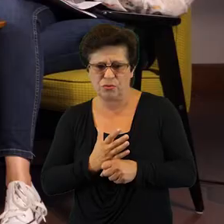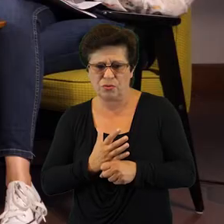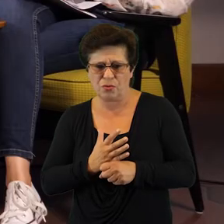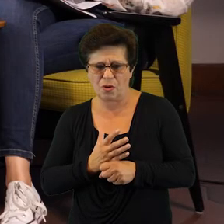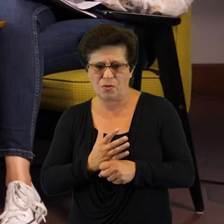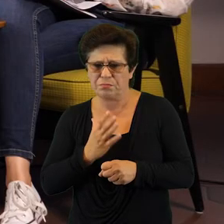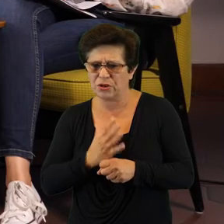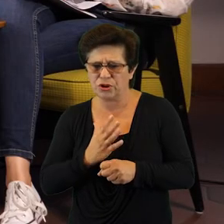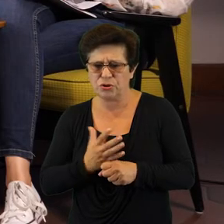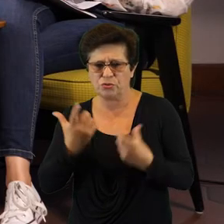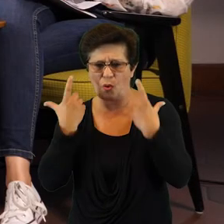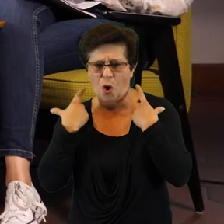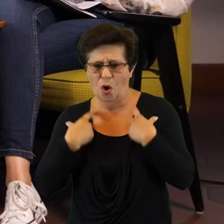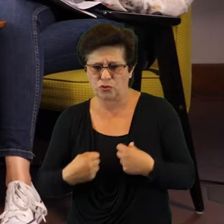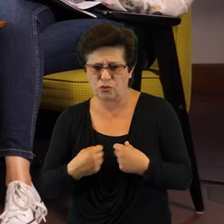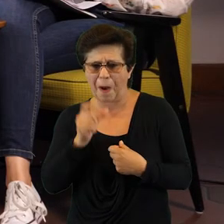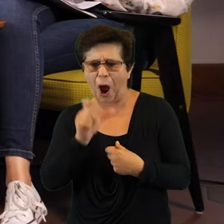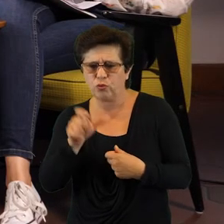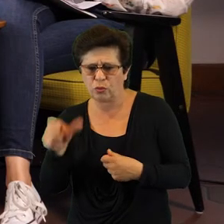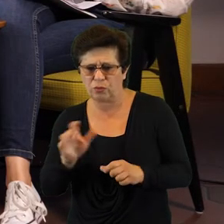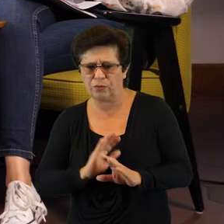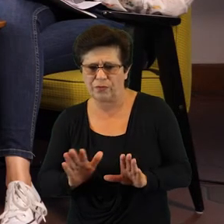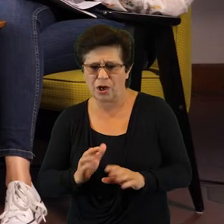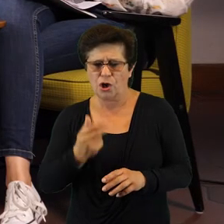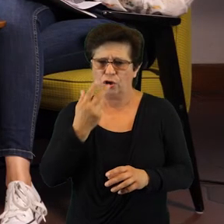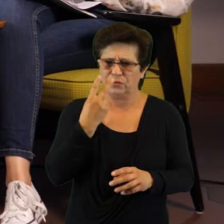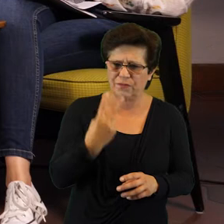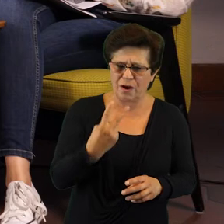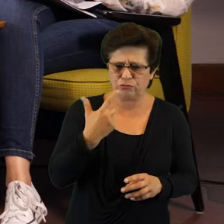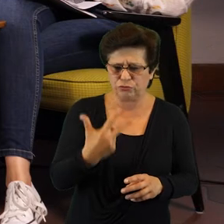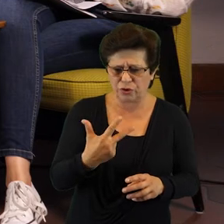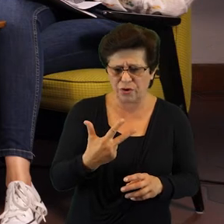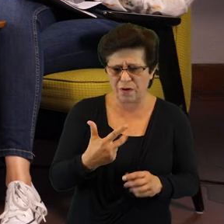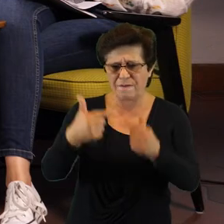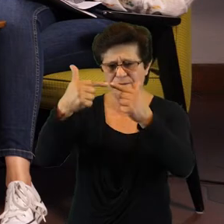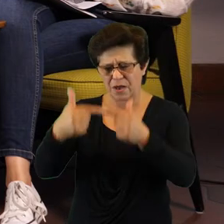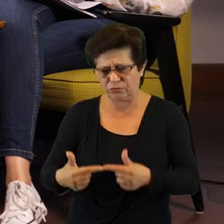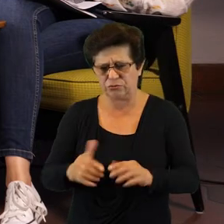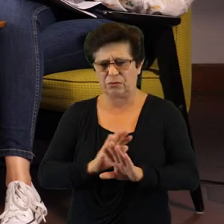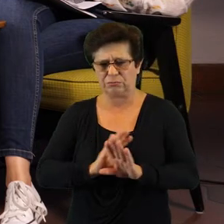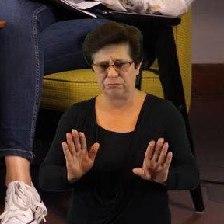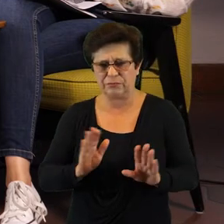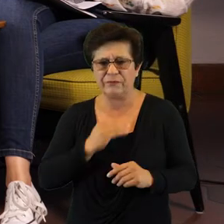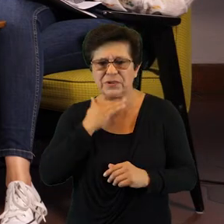góra jeden, dwa lub trzy wiersze każdego". Ja mówię: "Proszę bardzo". Zawarliśmy taką na razie ustną umowę.